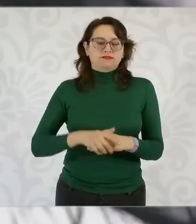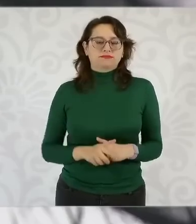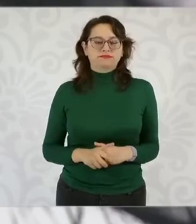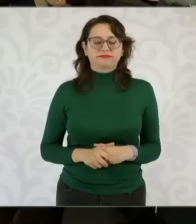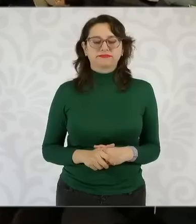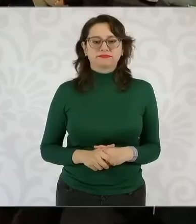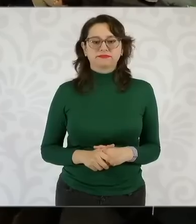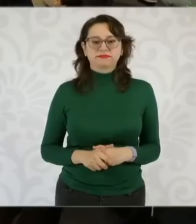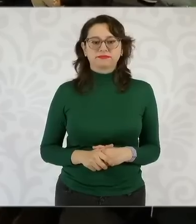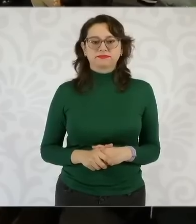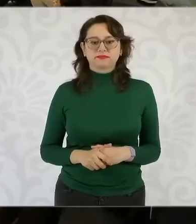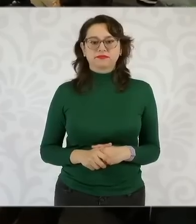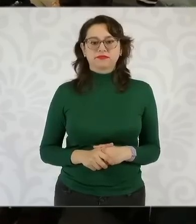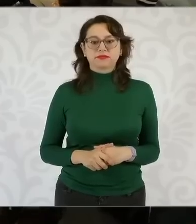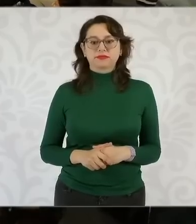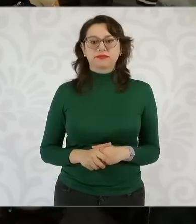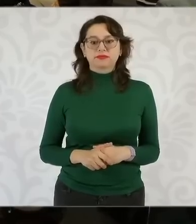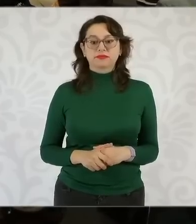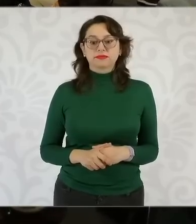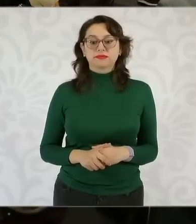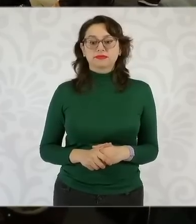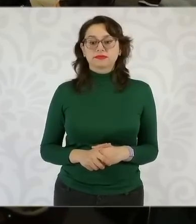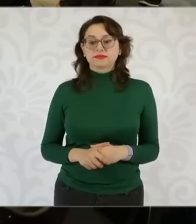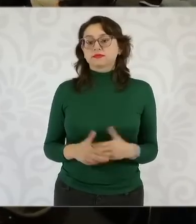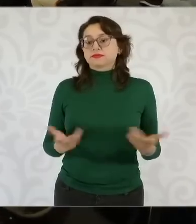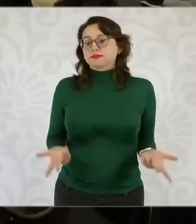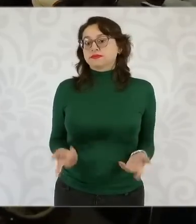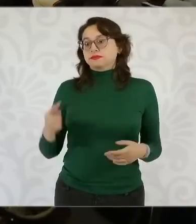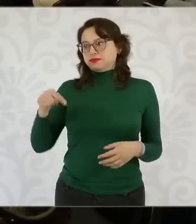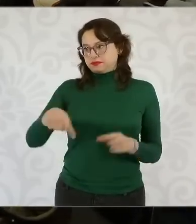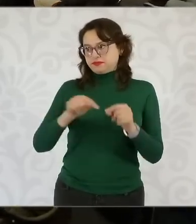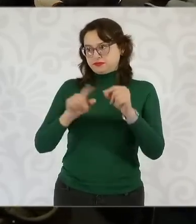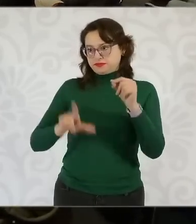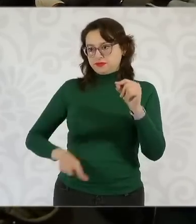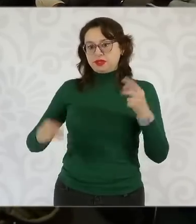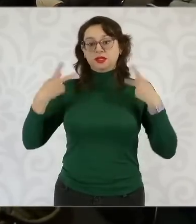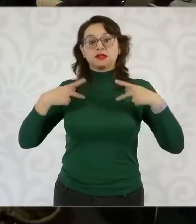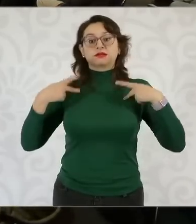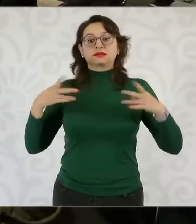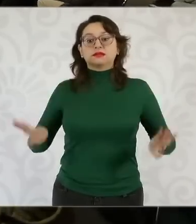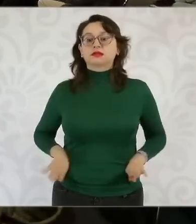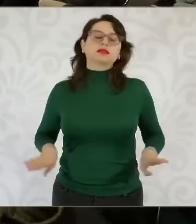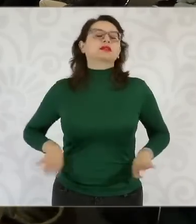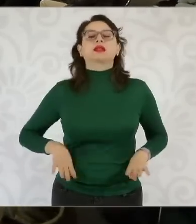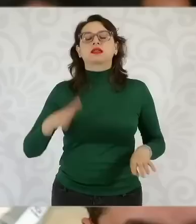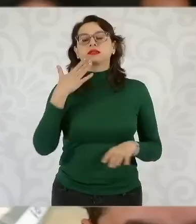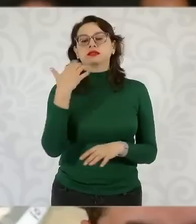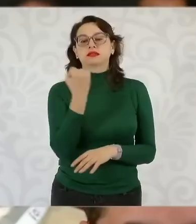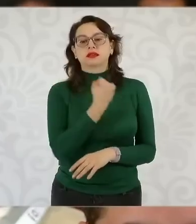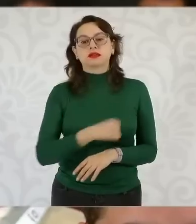hablando del talento que usted mencionaba eh Cuáles son las políticas de Home Dipot